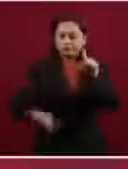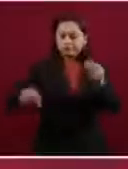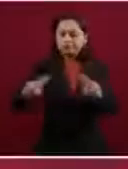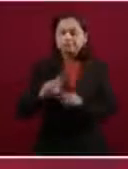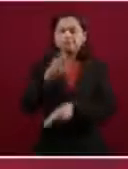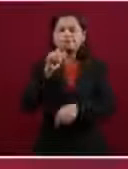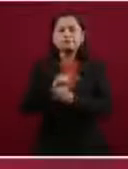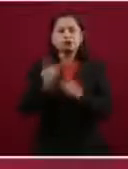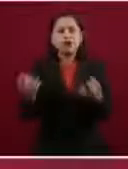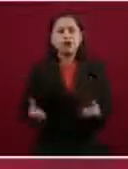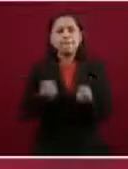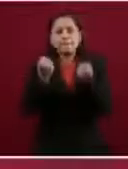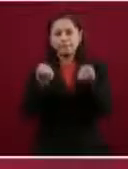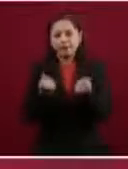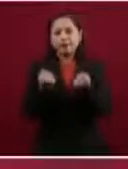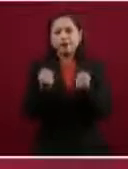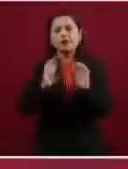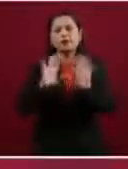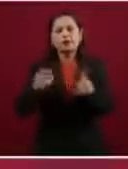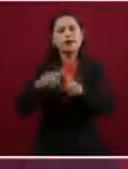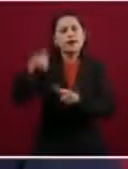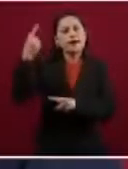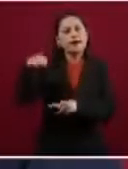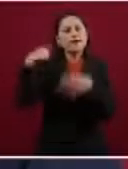aquí ya lo hemos expuesto: